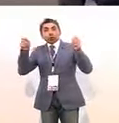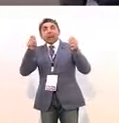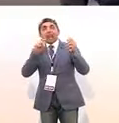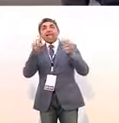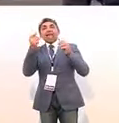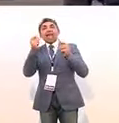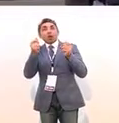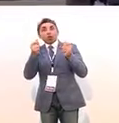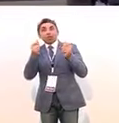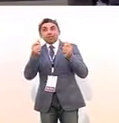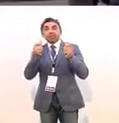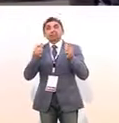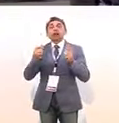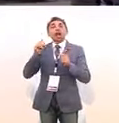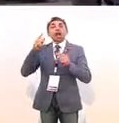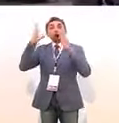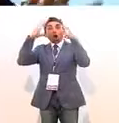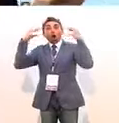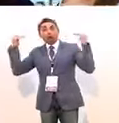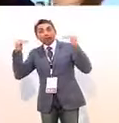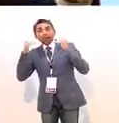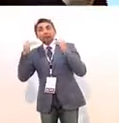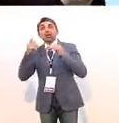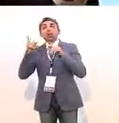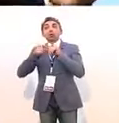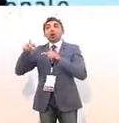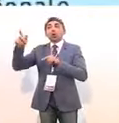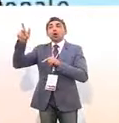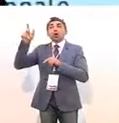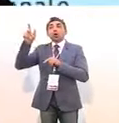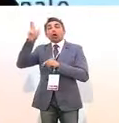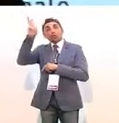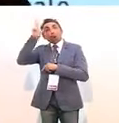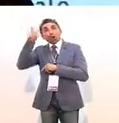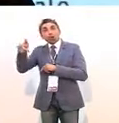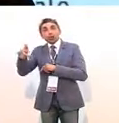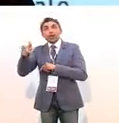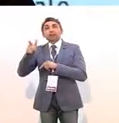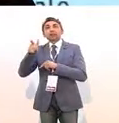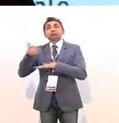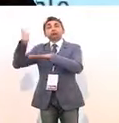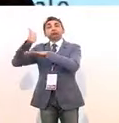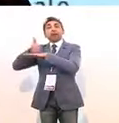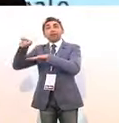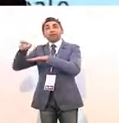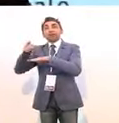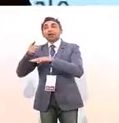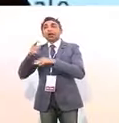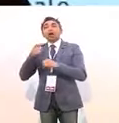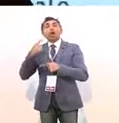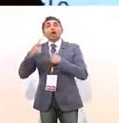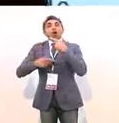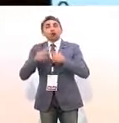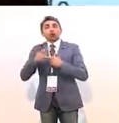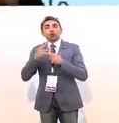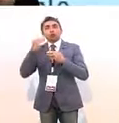l’Olanda di Wilders e la Polonia dell’attuale leader, che hanno opinioni diametralmente